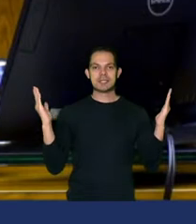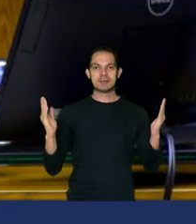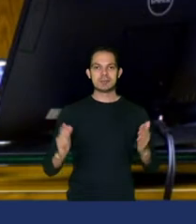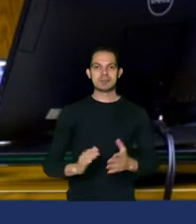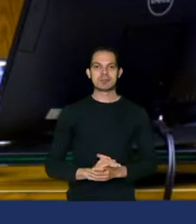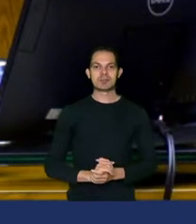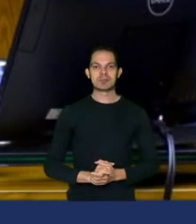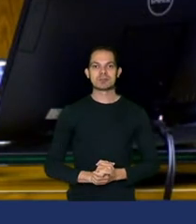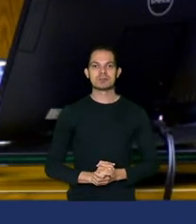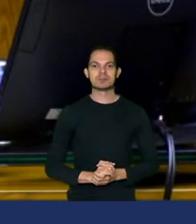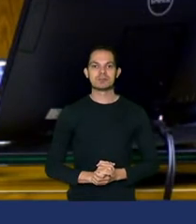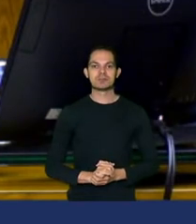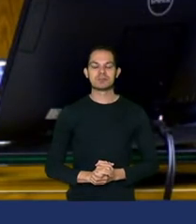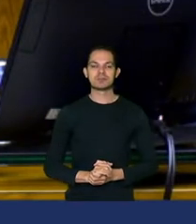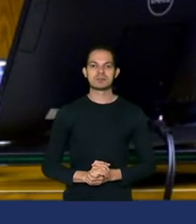AUSENTE DA SALA. DEPUTADO ELI